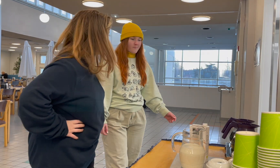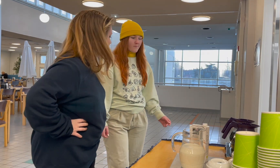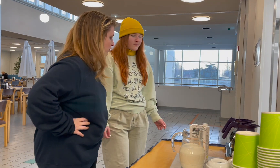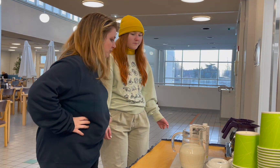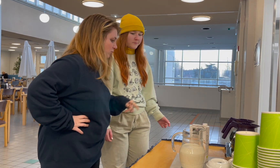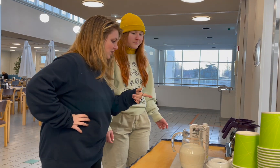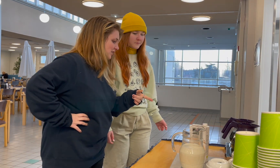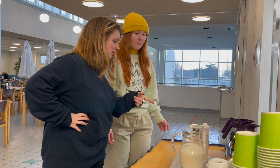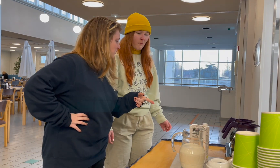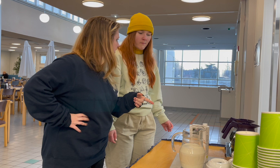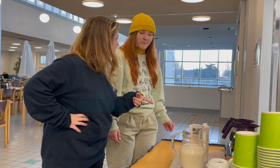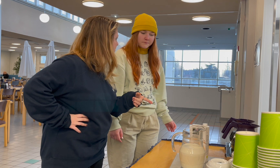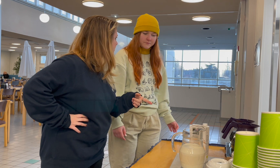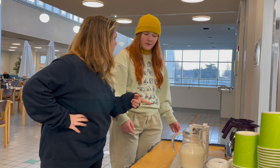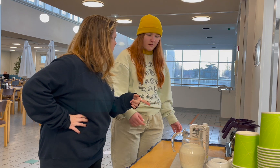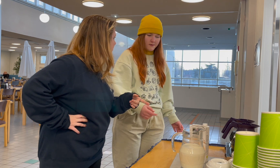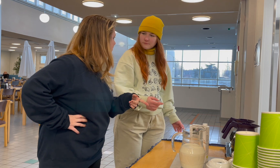Mitä tuo on?